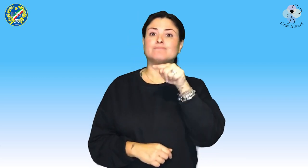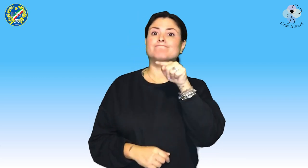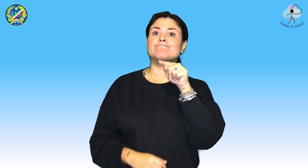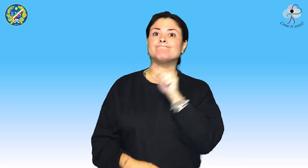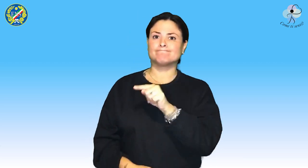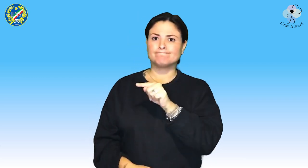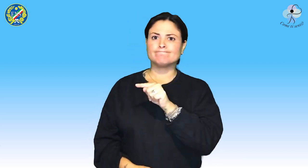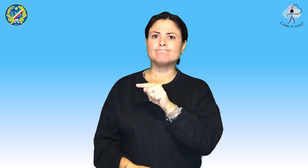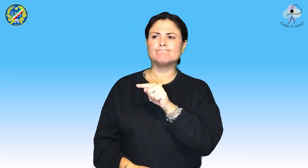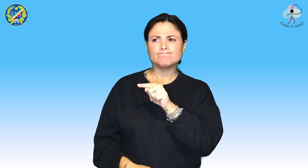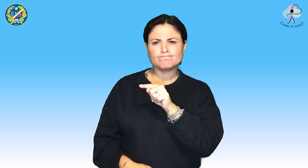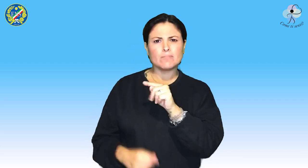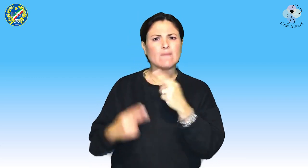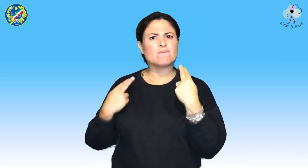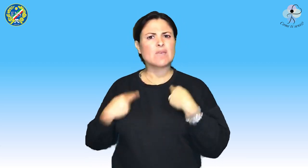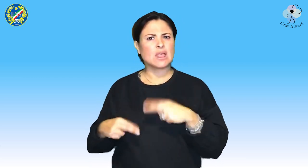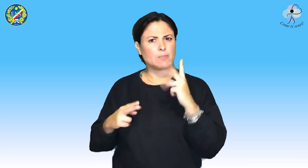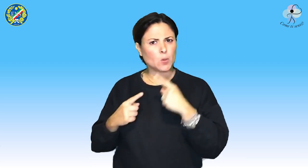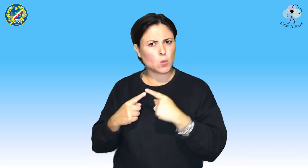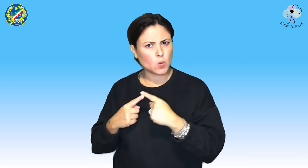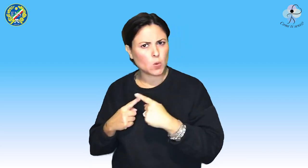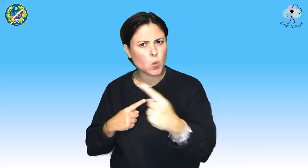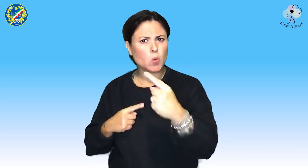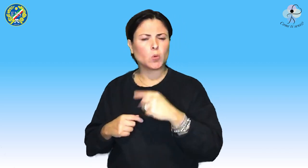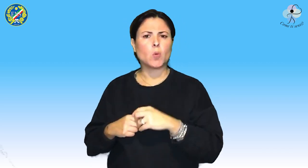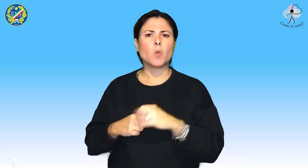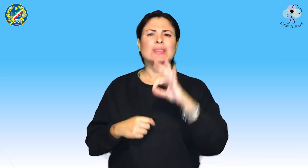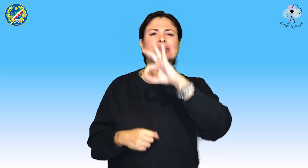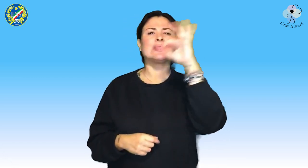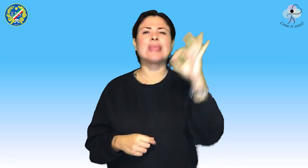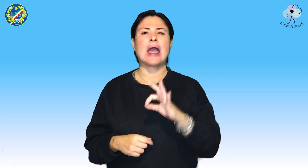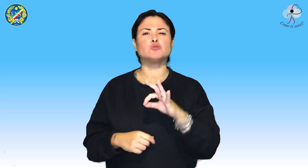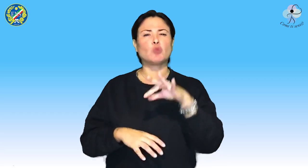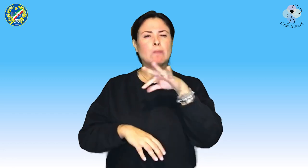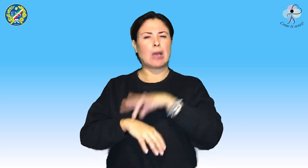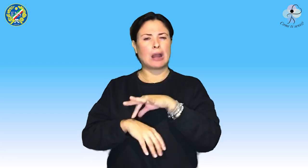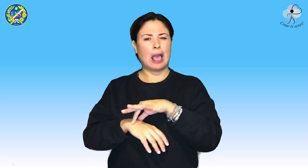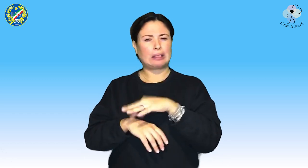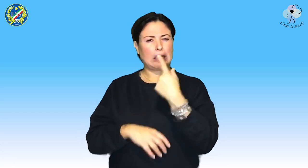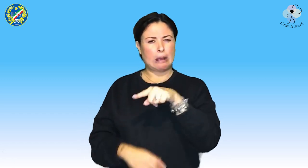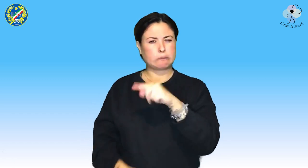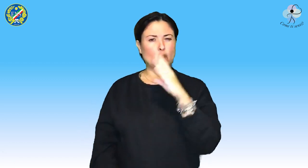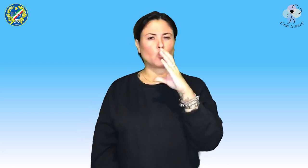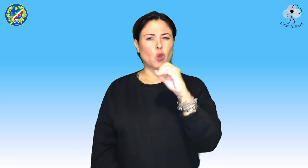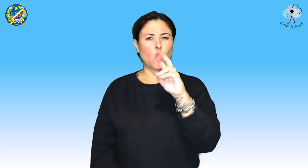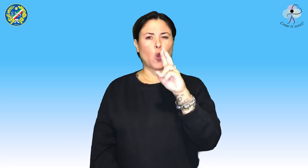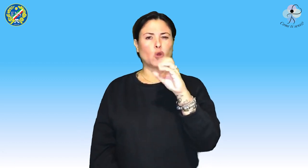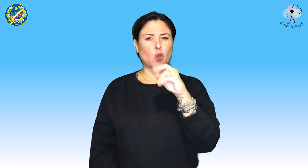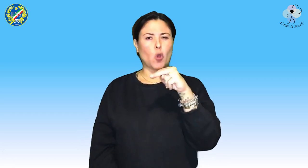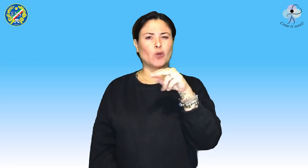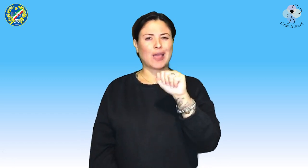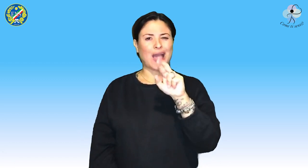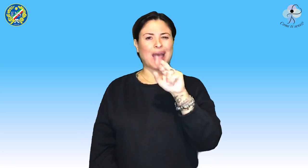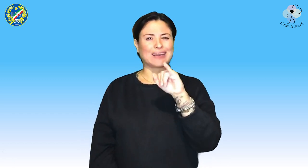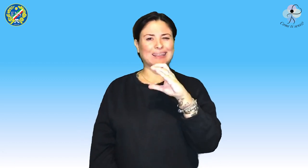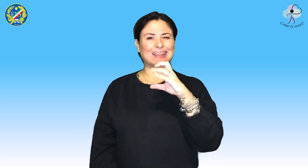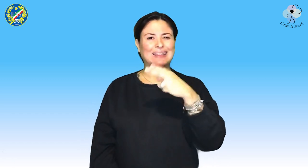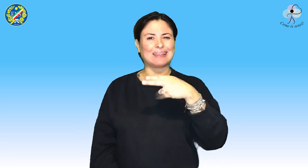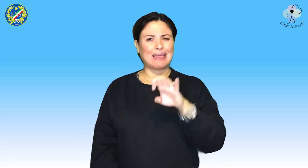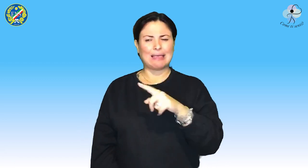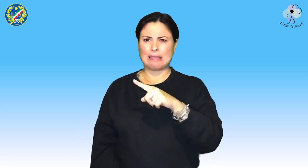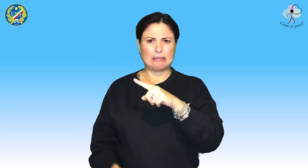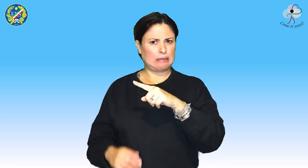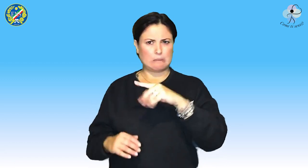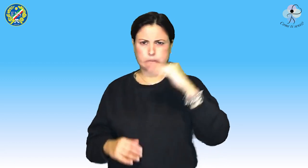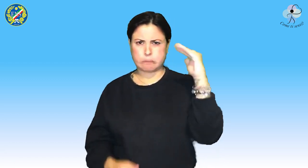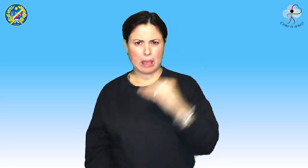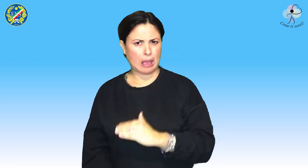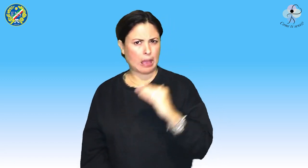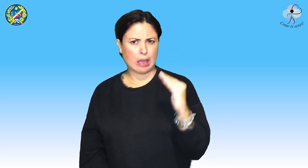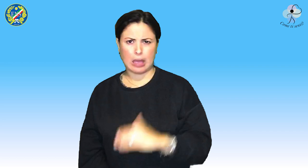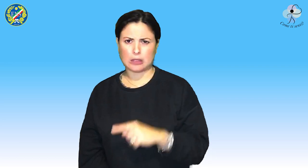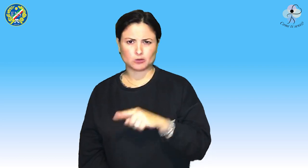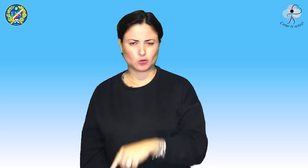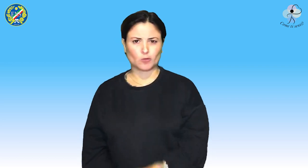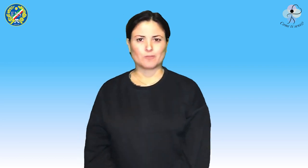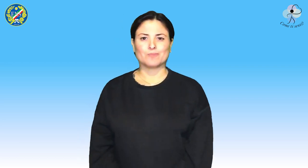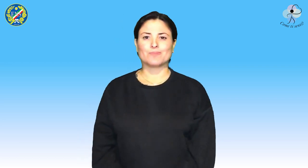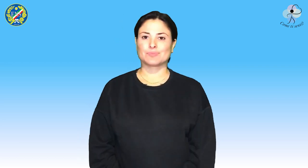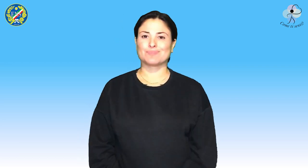erano più longeve e avevano un tasso più basso di malattie coronariche,